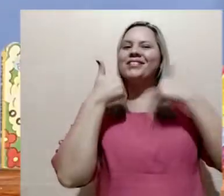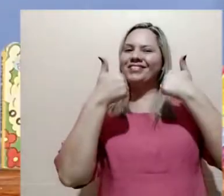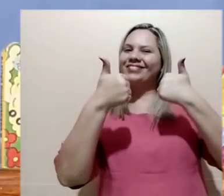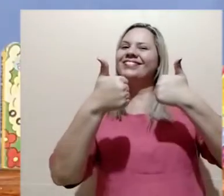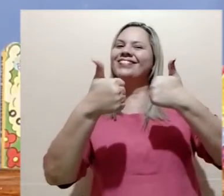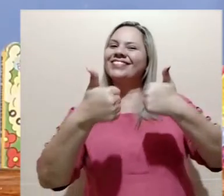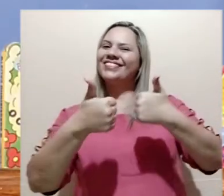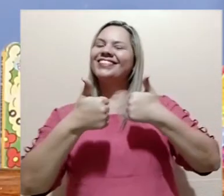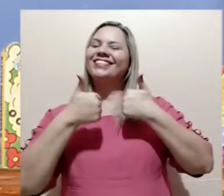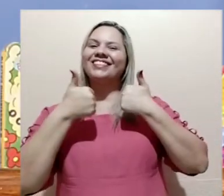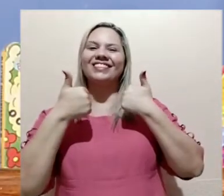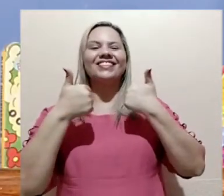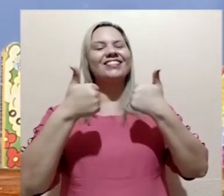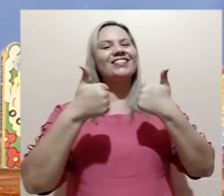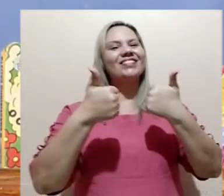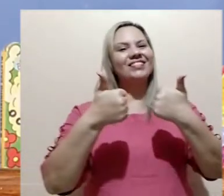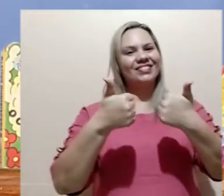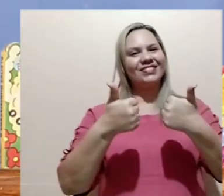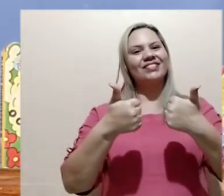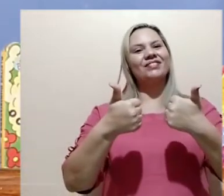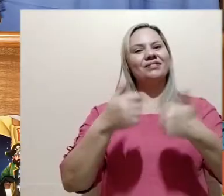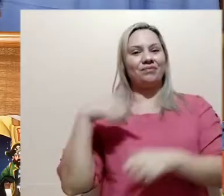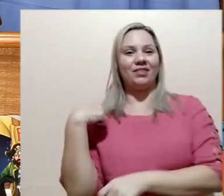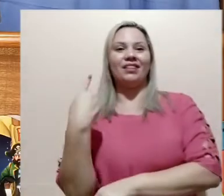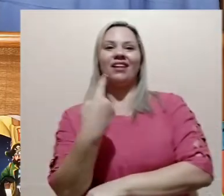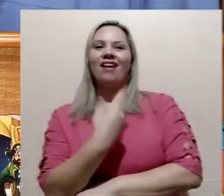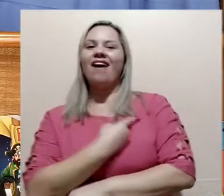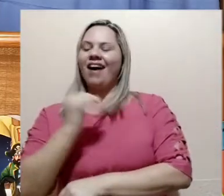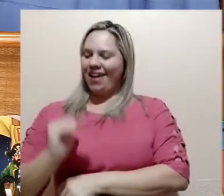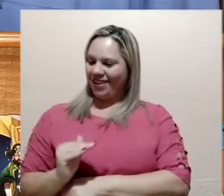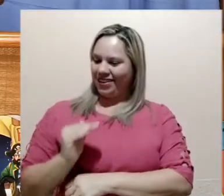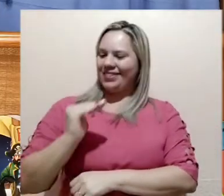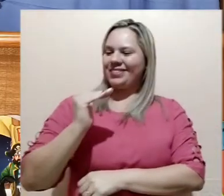vivɑ! Prɑ gente crescer...